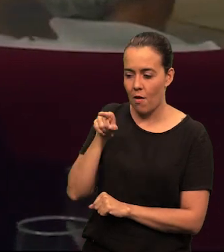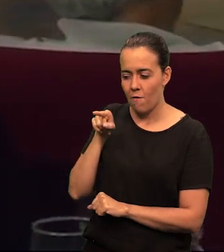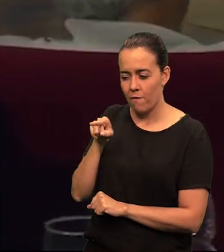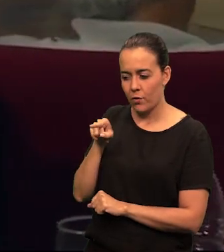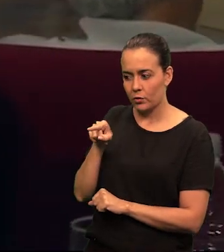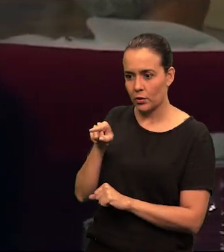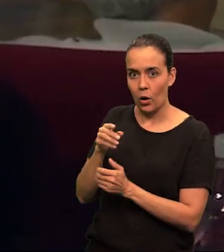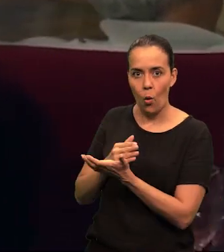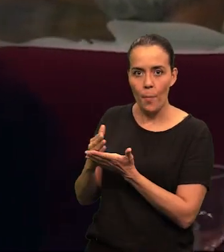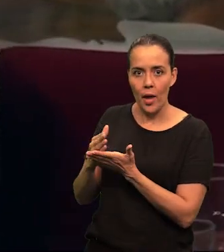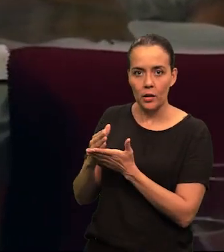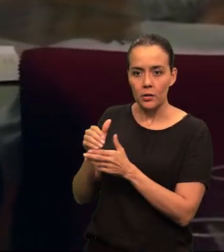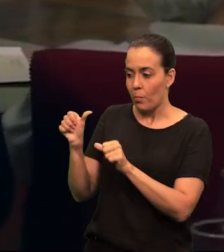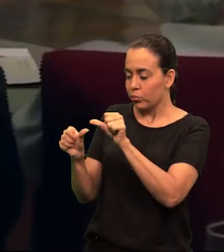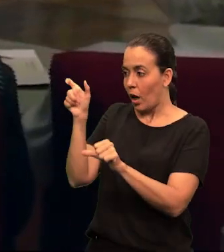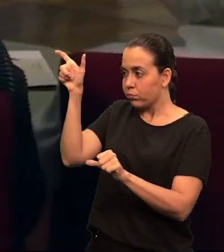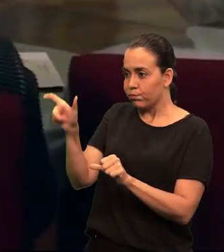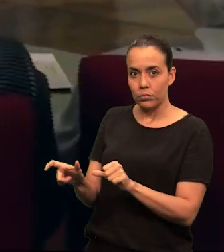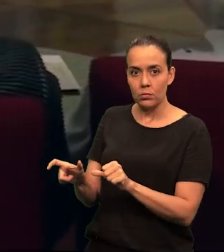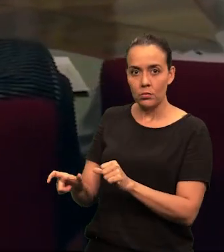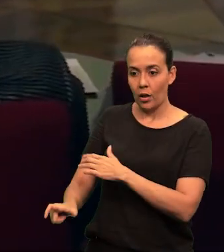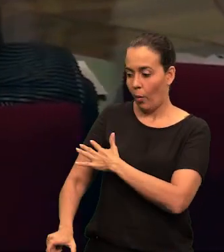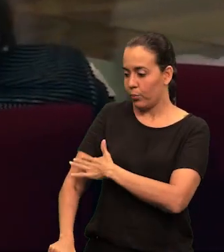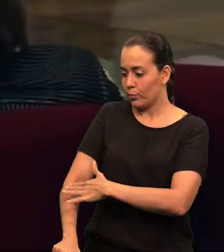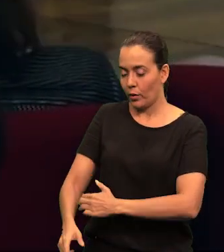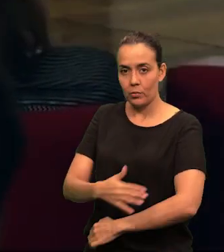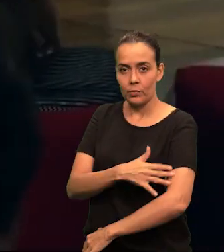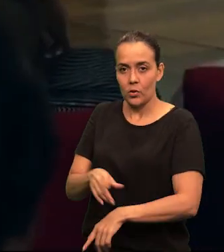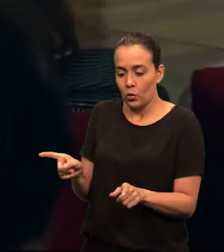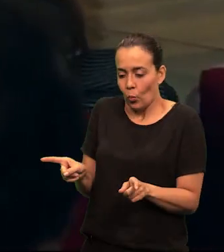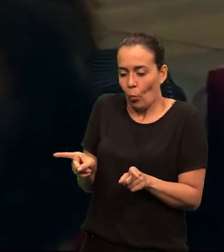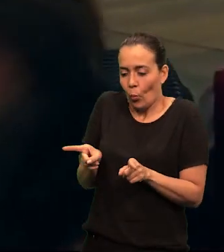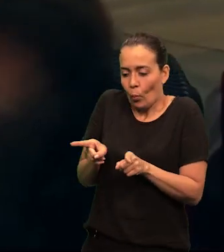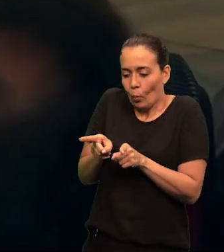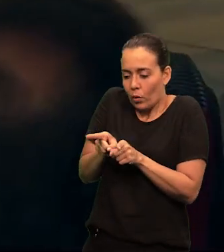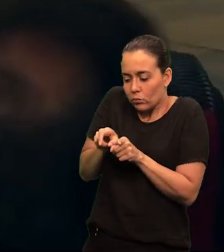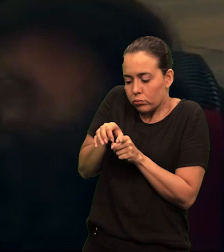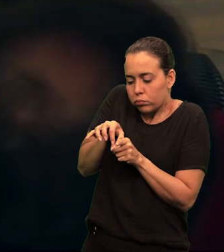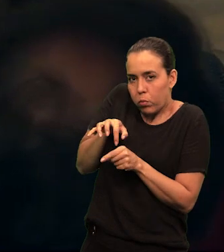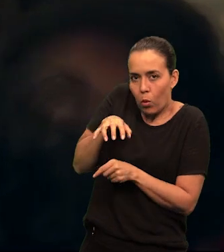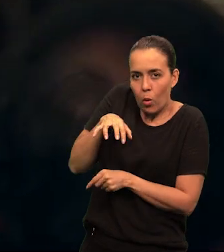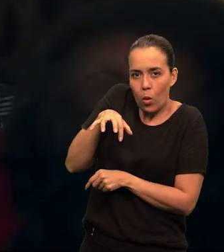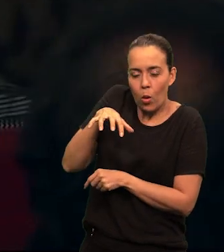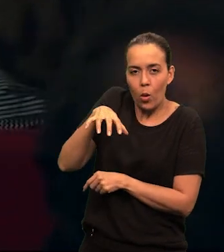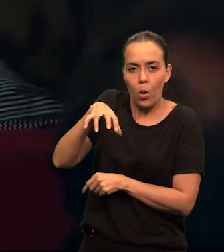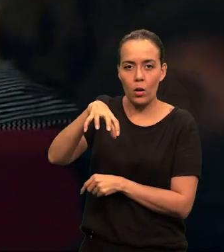E conforme a deusa vai falando, as pernas vão crescendo, o corpo vai diminuindo e ela vira uma aranha.